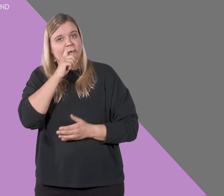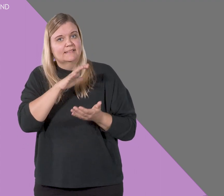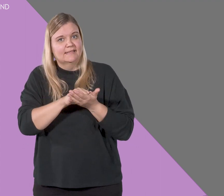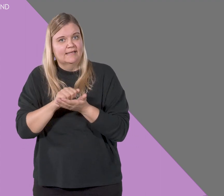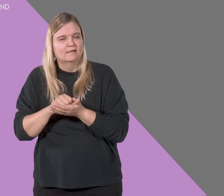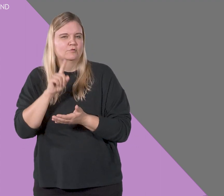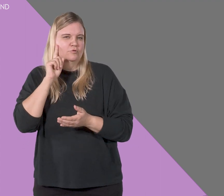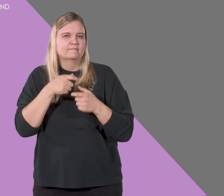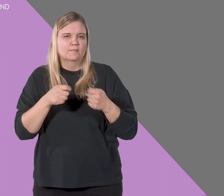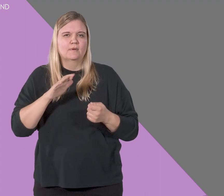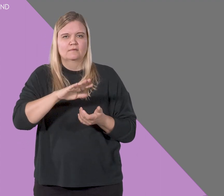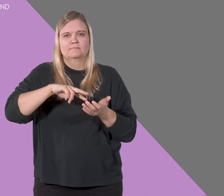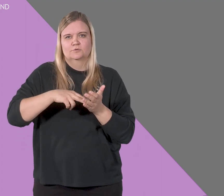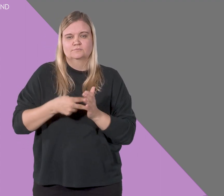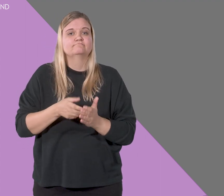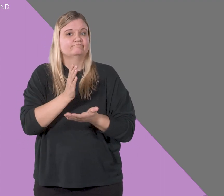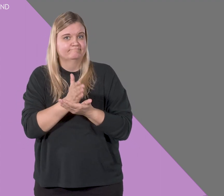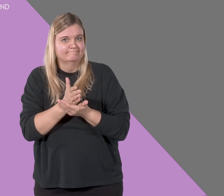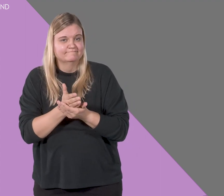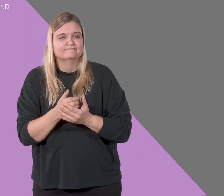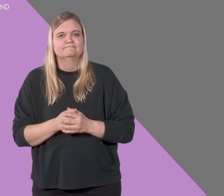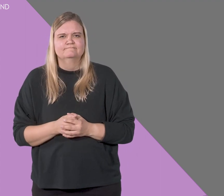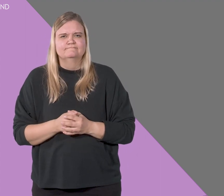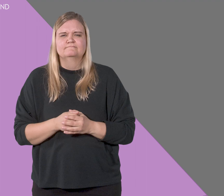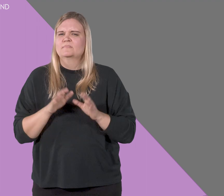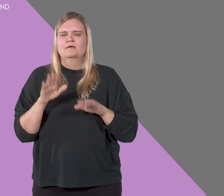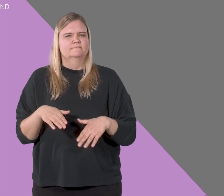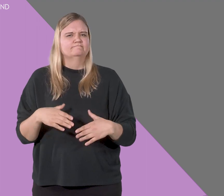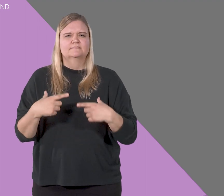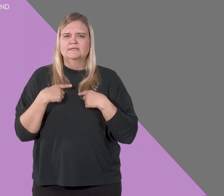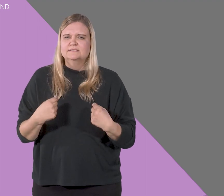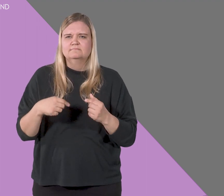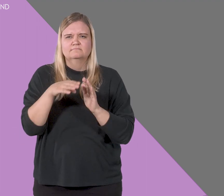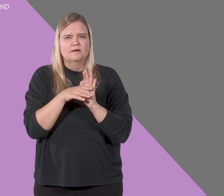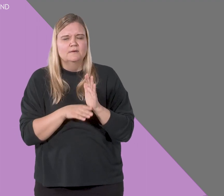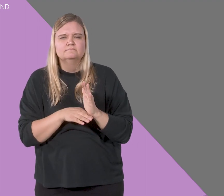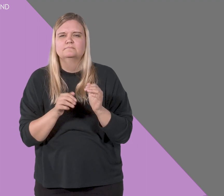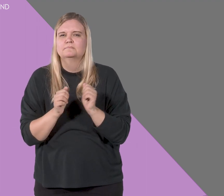som Finlands Dövas Förbunds teckenspråksverksamhet driver. Även om skolträffen bjöd på intressant program, -